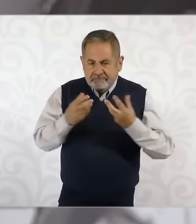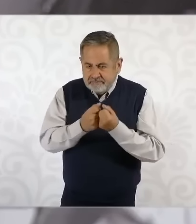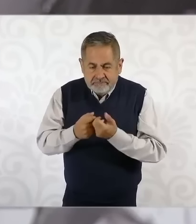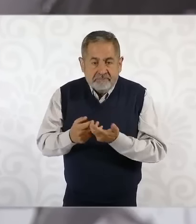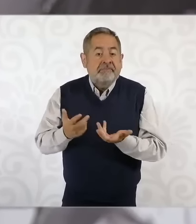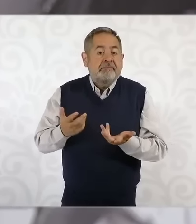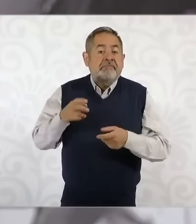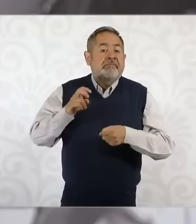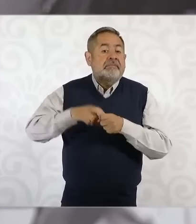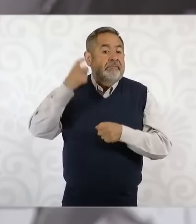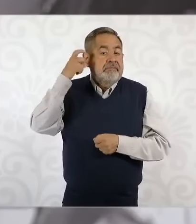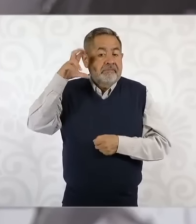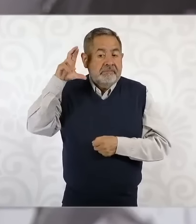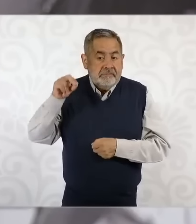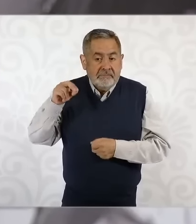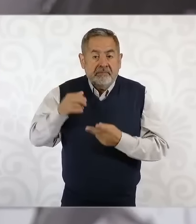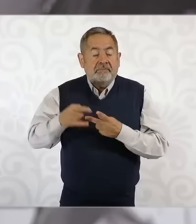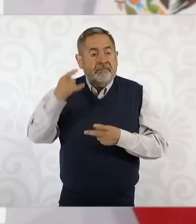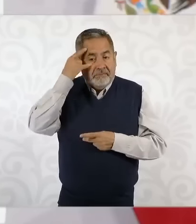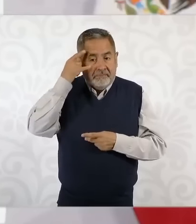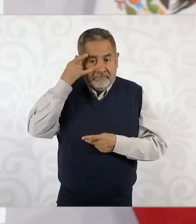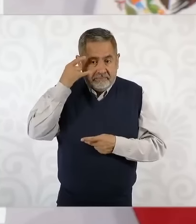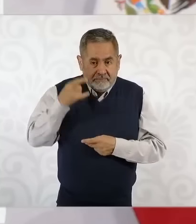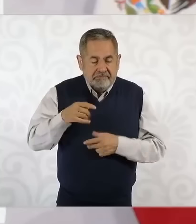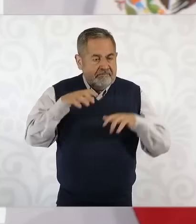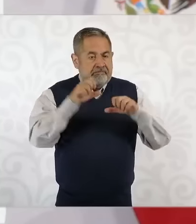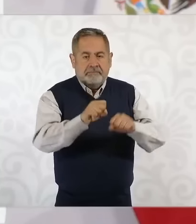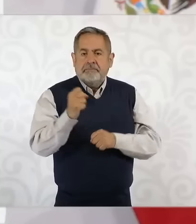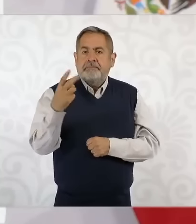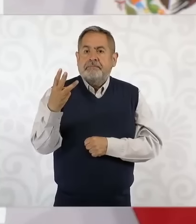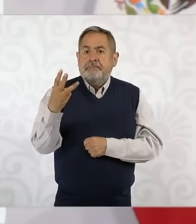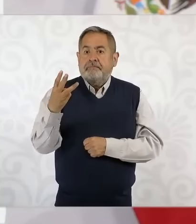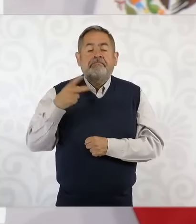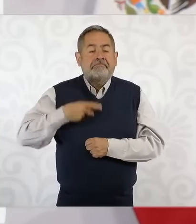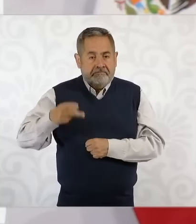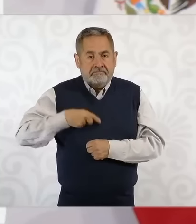en Quintan Roy y Campeche, fueron detenidas tres personas que contaban con ficha roja de Interpoli.